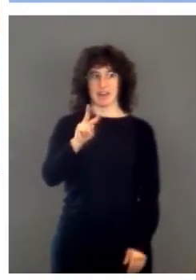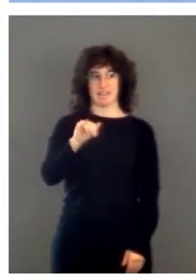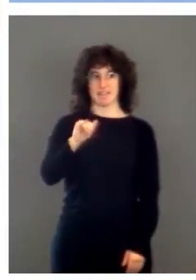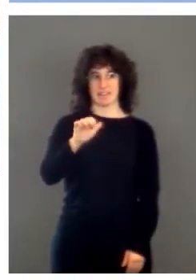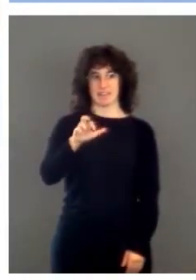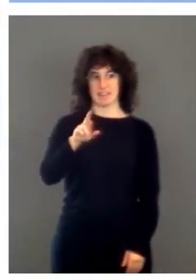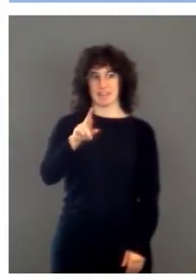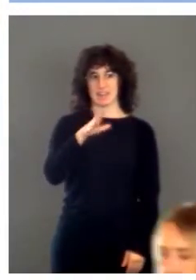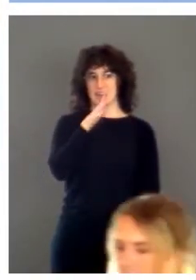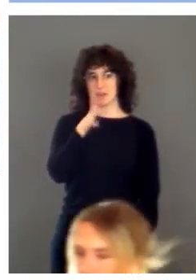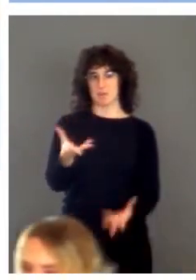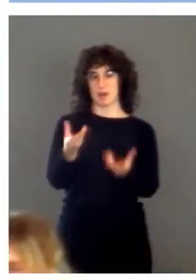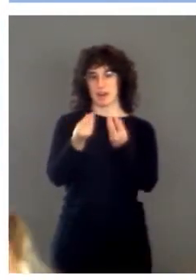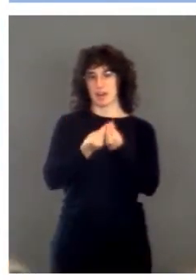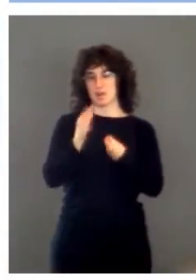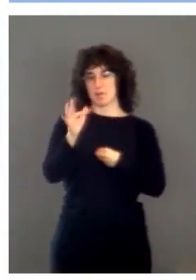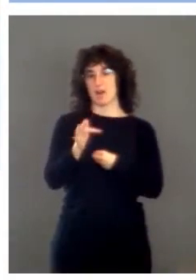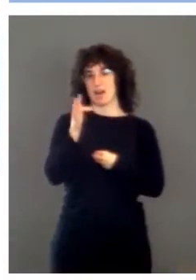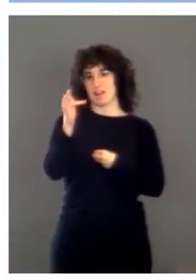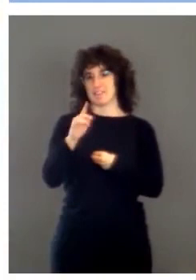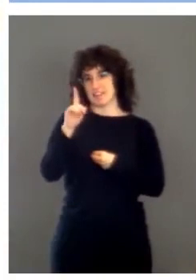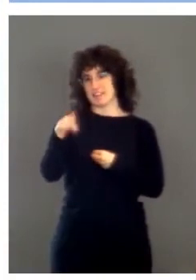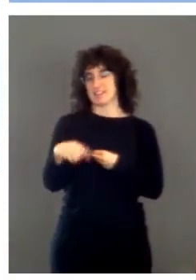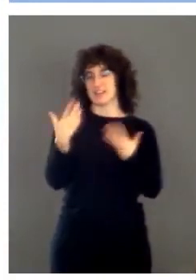todas las personas que acaban de recibir ese reconocimiento